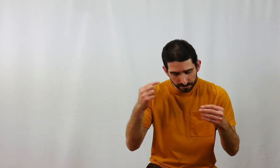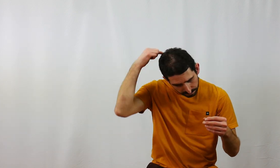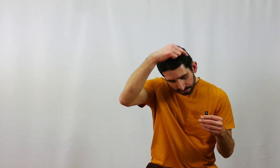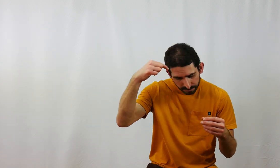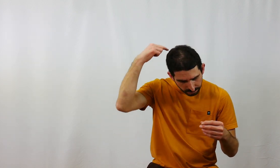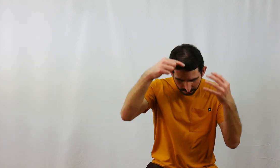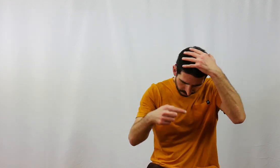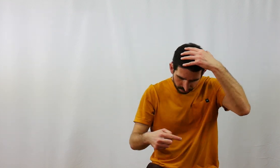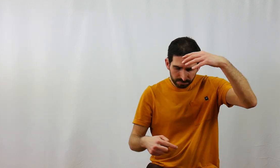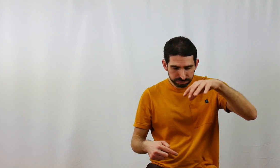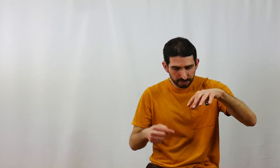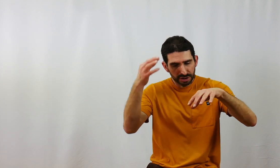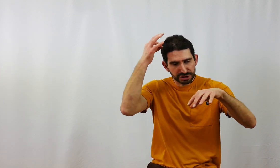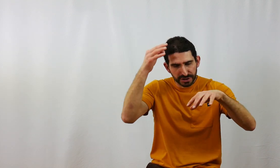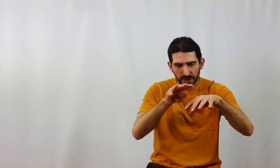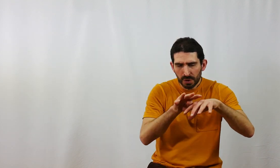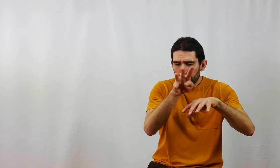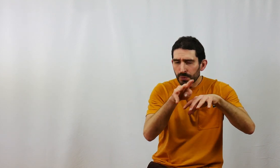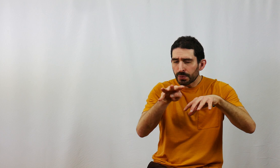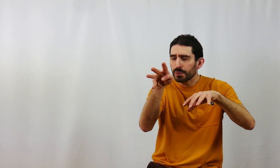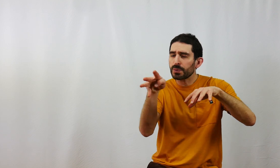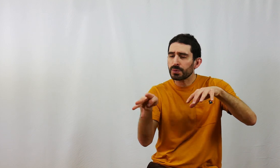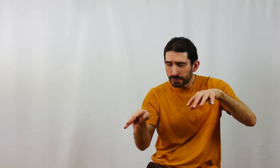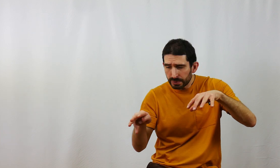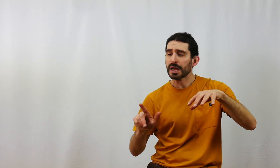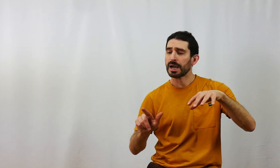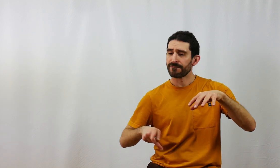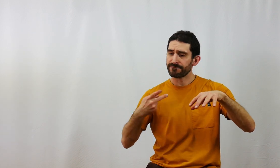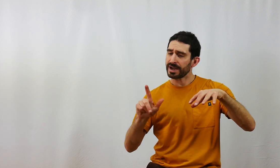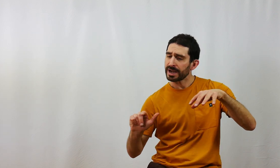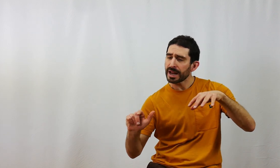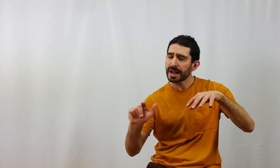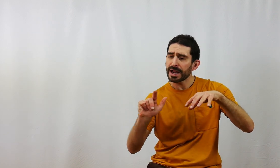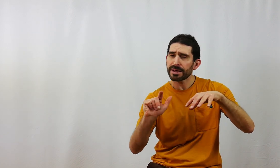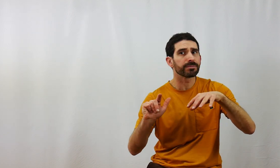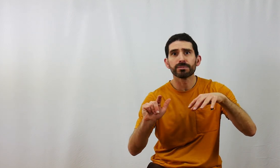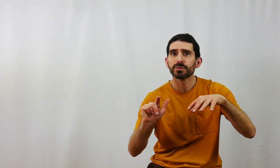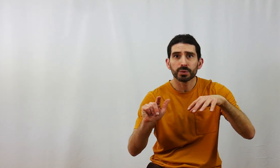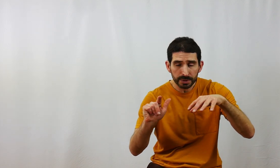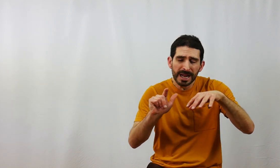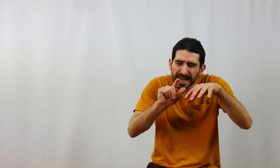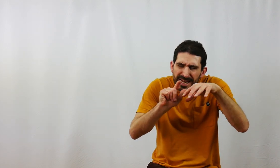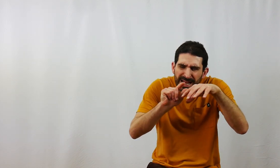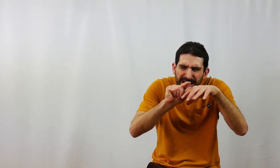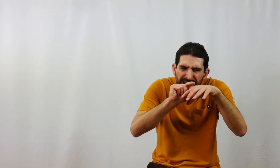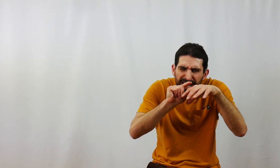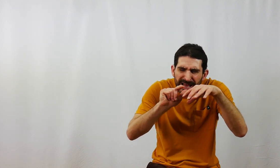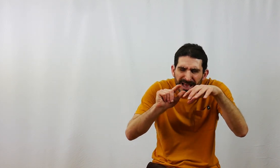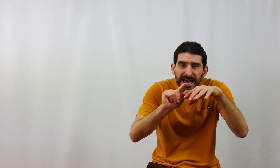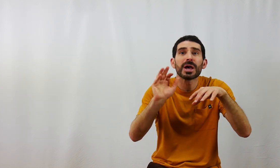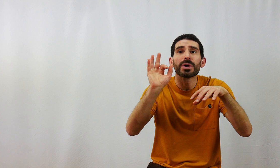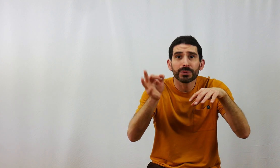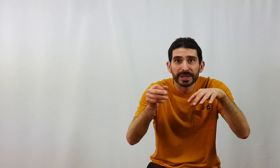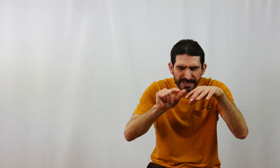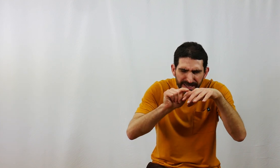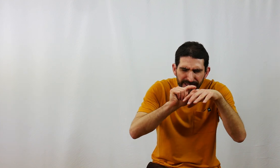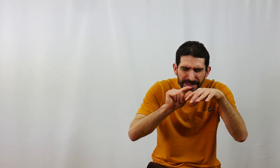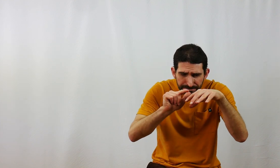Près du cuir chevelu et non à l'extrémité des cheveux.